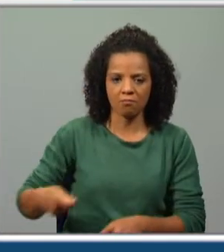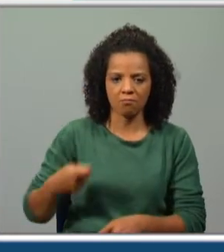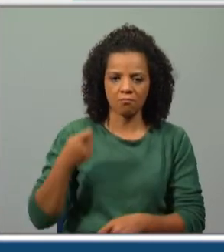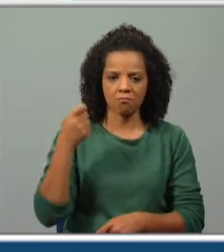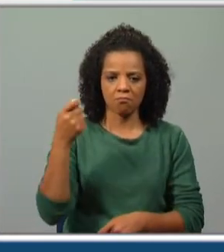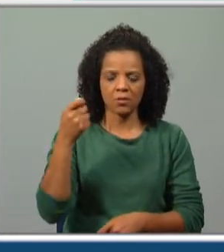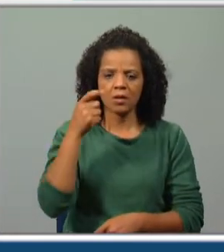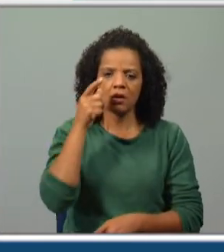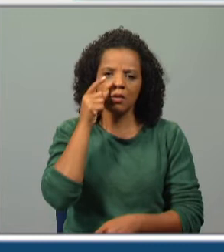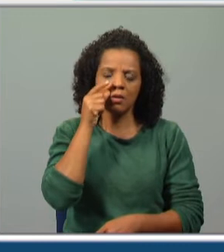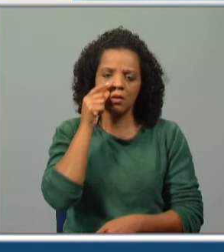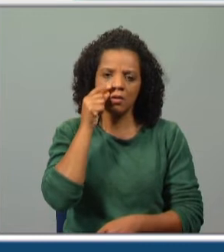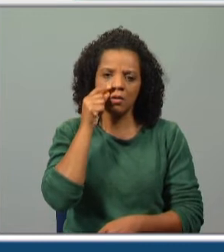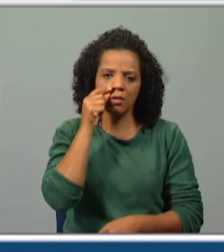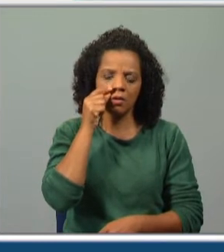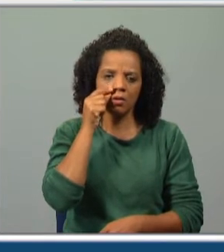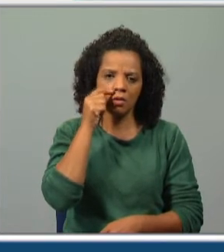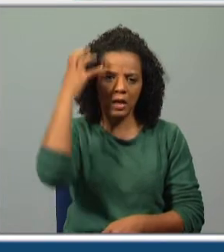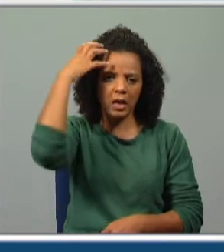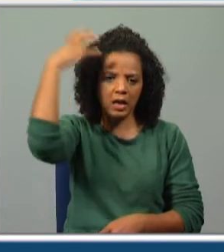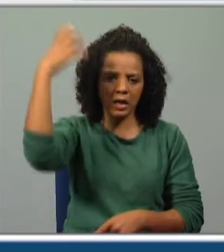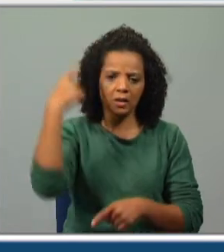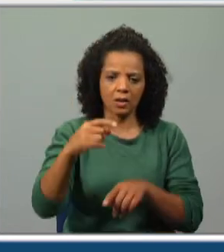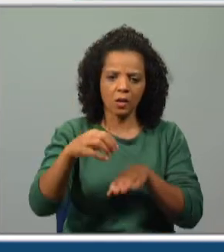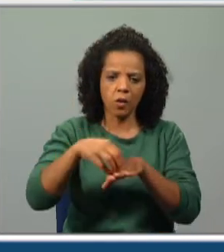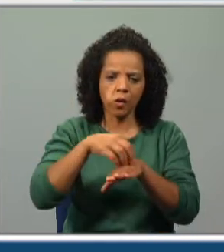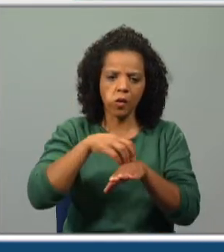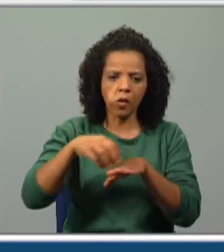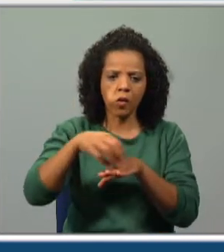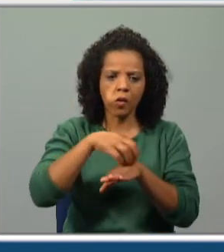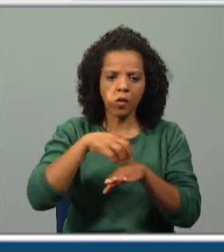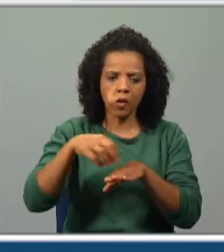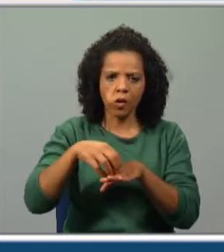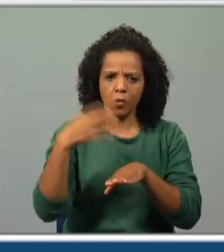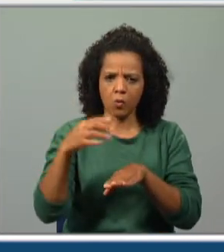punhal de um velho Rei todo cravejado de Esmeraldas E que valia uma província 一個老國王的匕首都鑲嵌著翡翠那值一個省